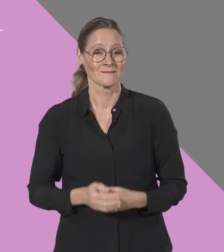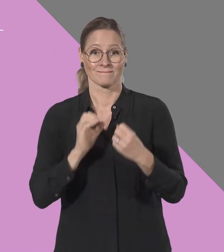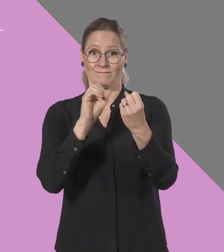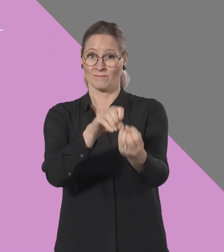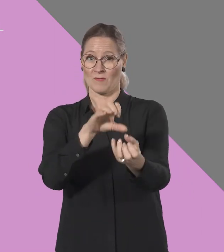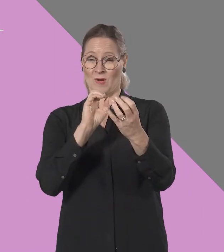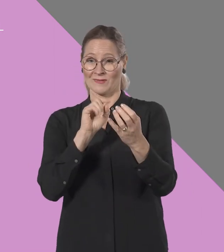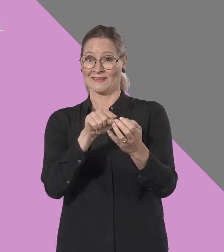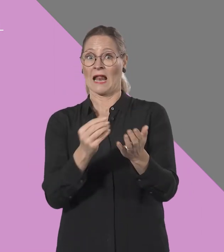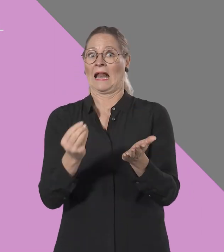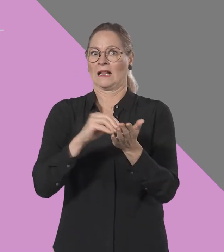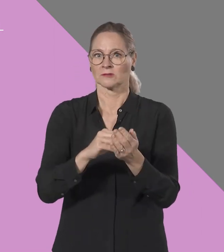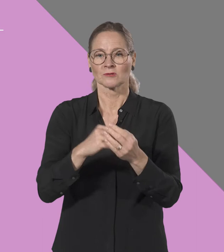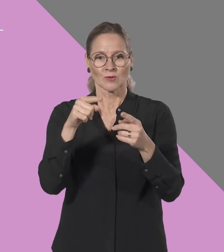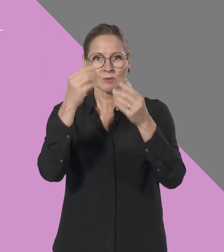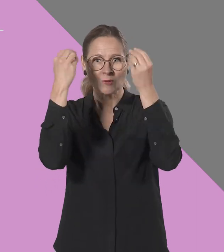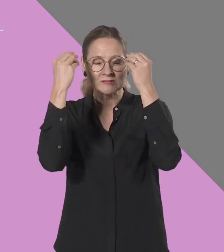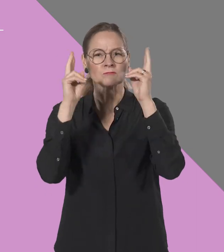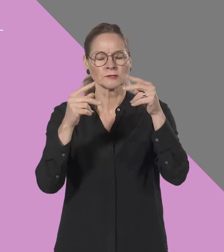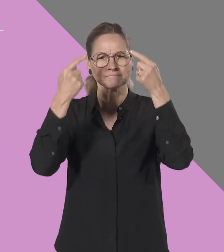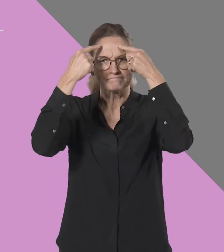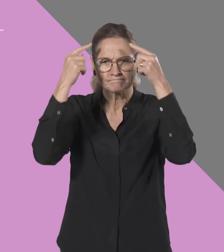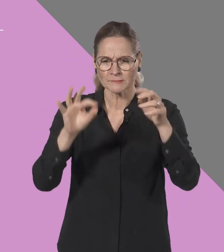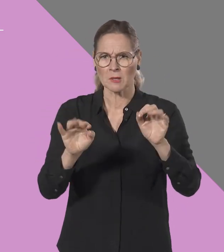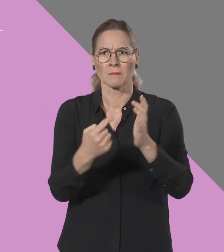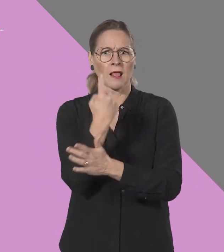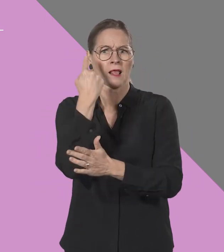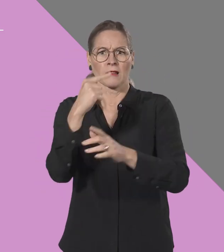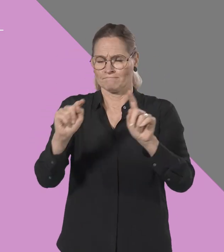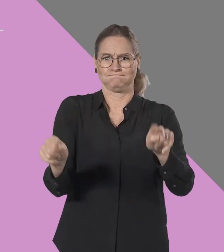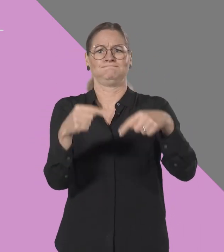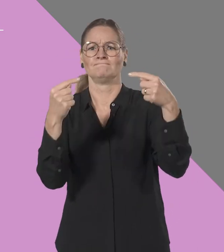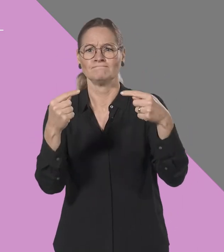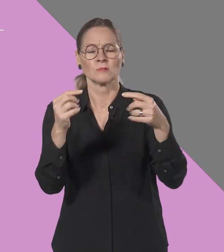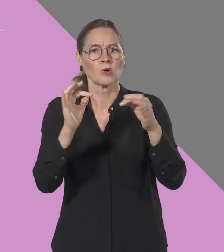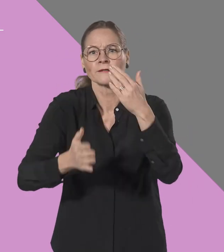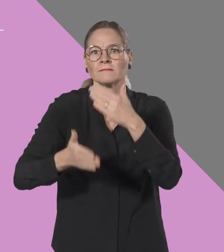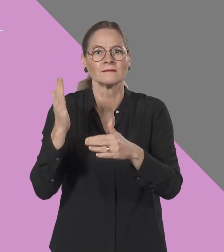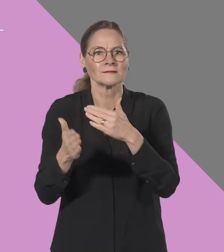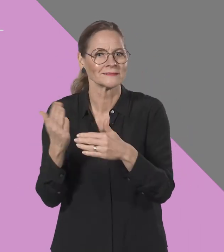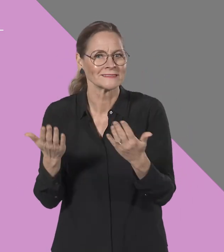Vuorovaikutuksen lisäksi kurssilla perehdytään konfliktitilanteisiin - ja niiden ratkaisemiseen.